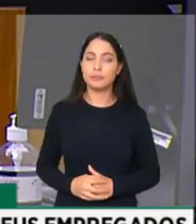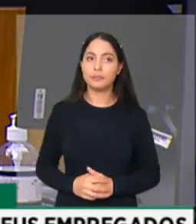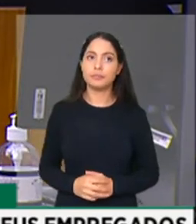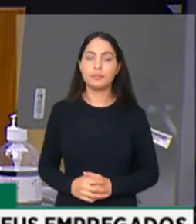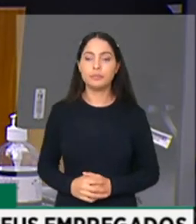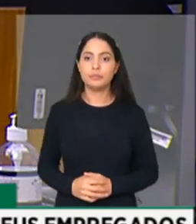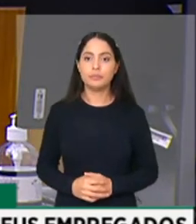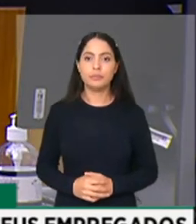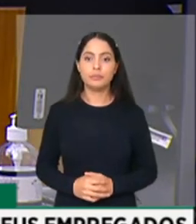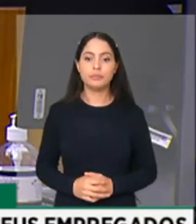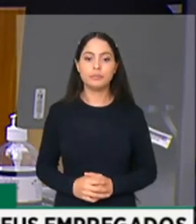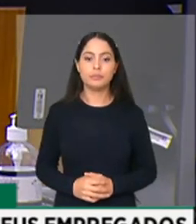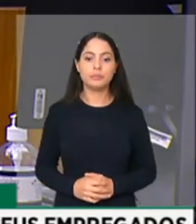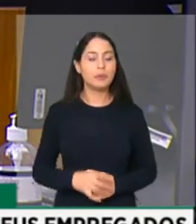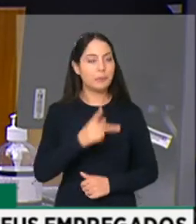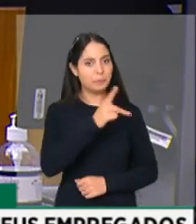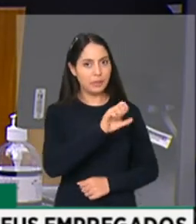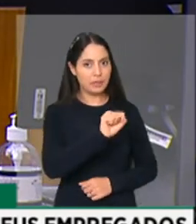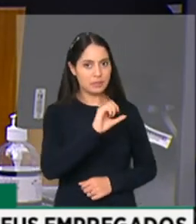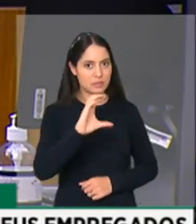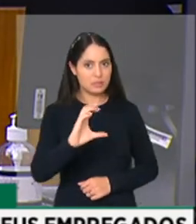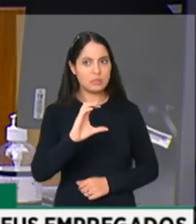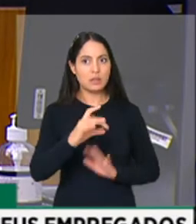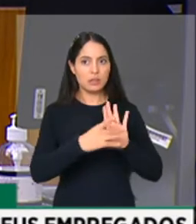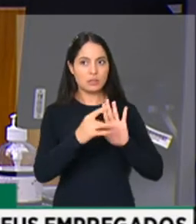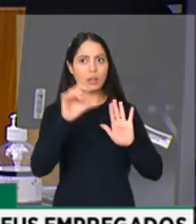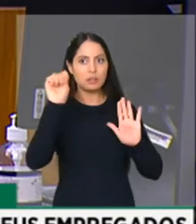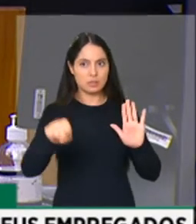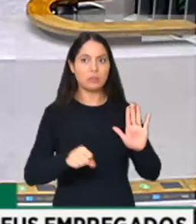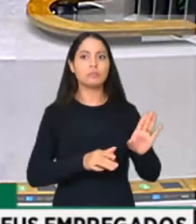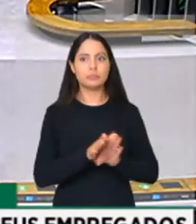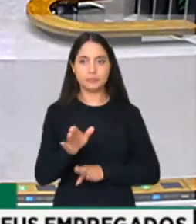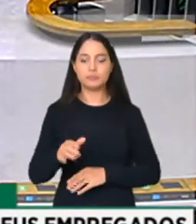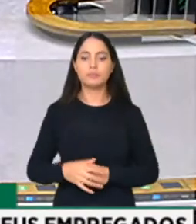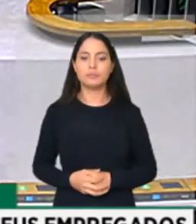SOLIDARIEDADE, PROS. PROS, PSC . [DEPUTADO]: PRESIDENTE O PSC VAI ORIENTAR SIM AO DESTAQUE, ACHO IMPORTANTE O SISTEMA S QUE